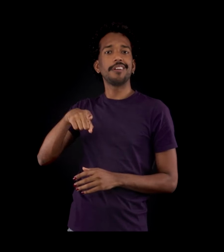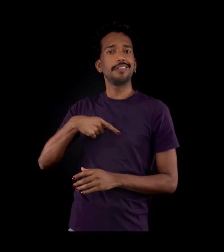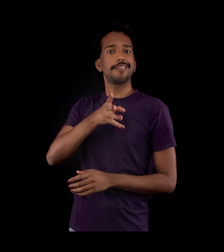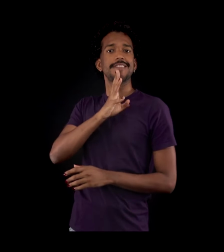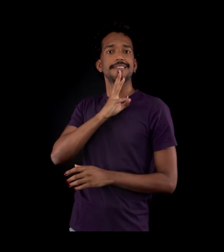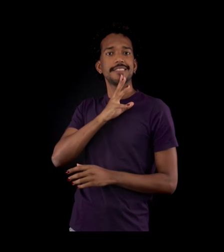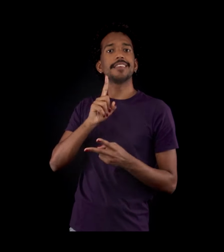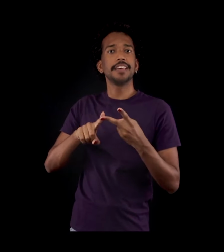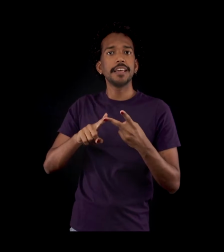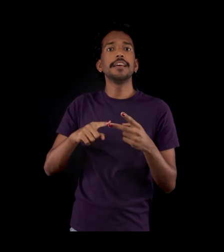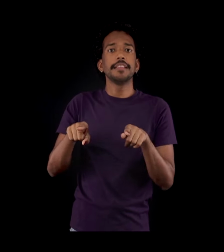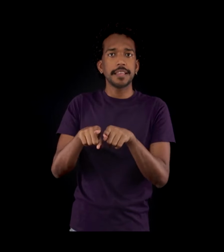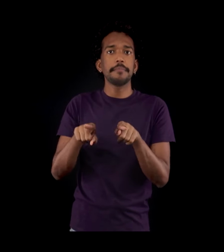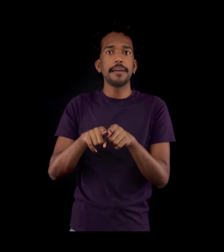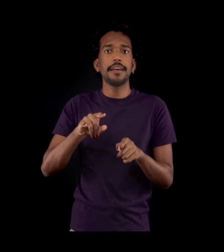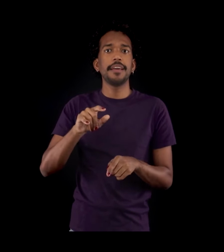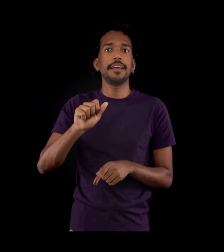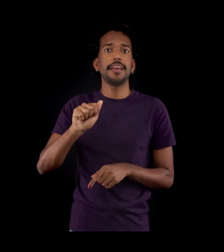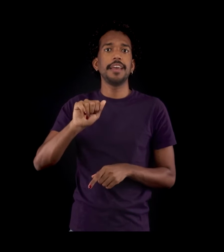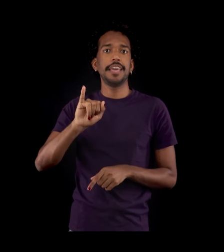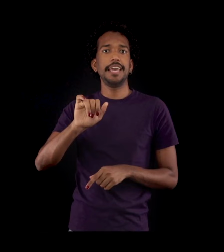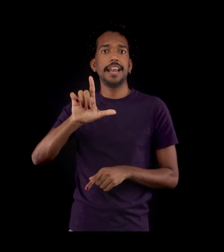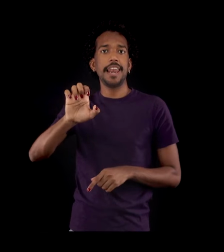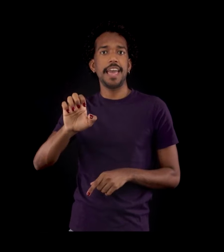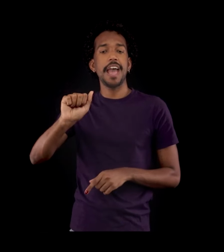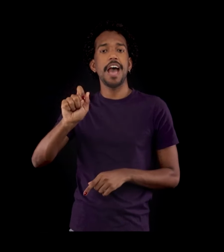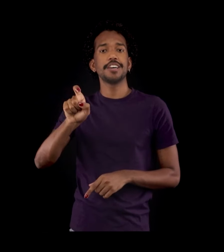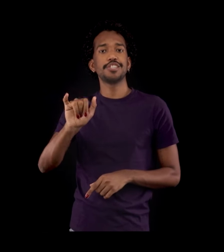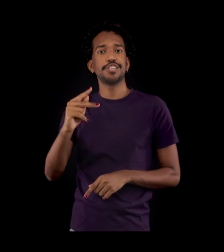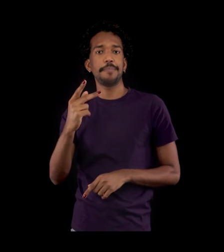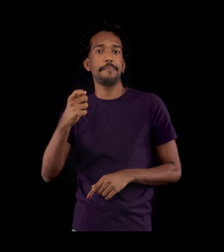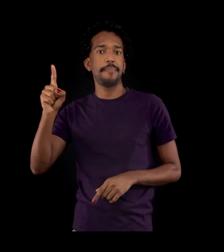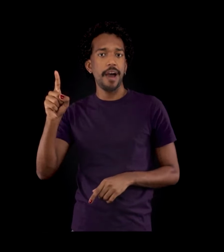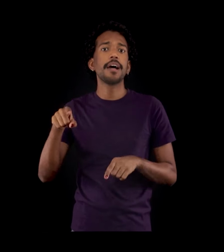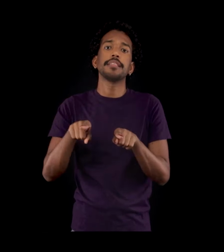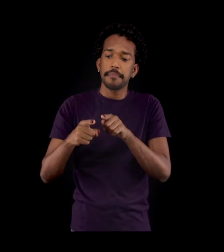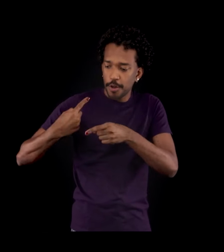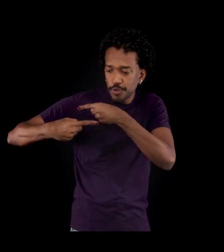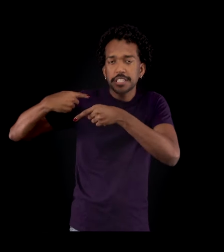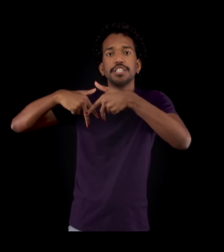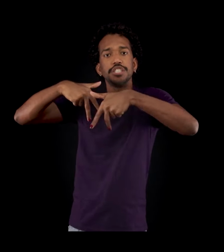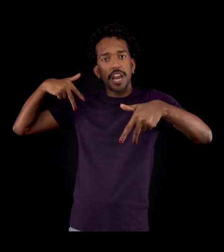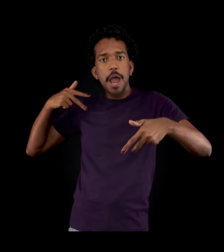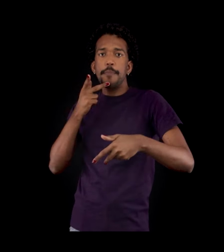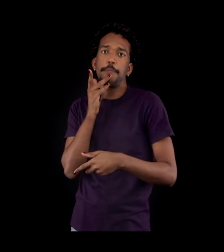e no Ilê Axipá – com os ancestrais também toda aquela forma de se trabalhar –, com meu pai,